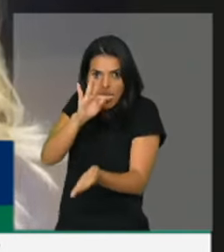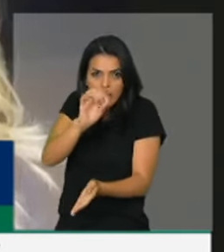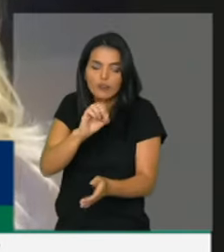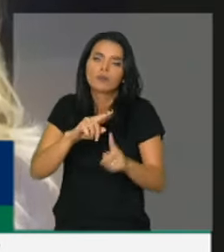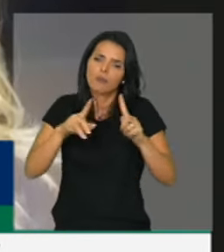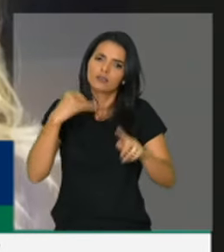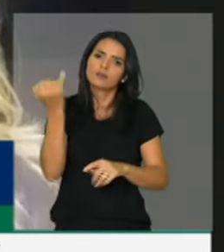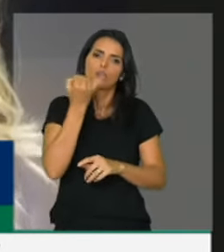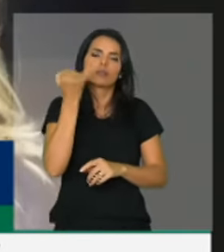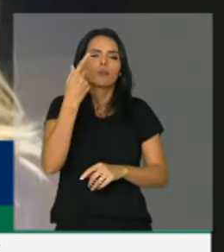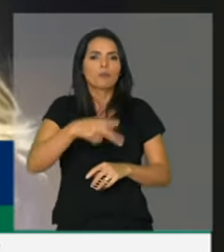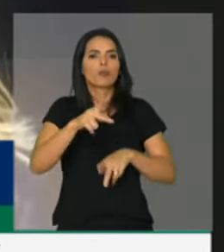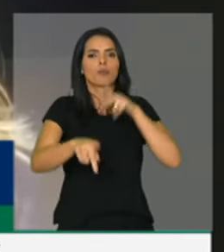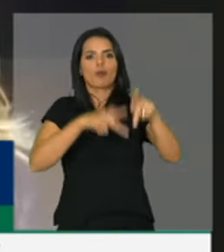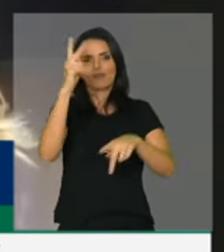OBRIGADA, SENHOR PRESIDENTE. -- [PRESIDENTE]: